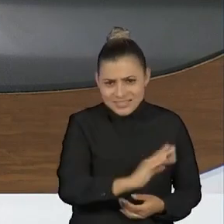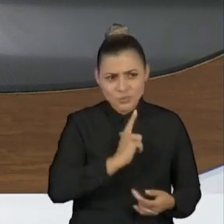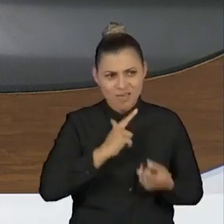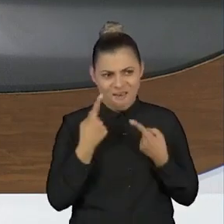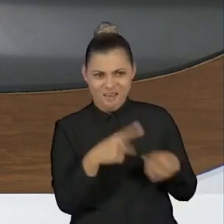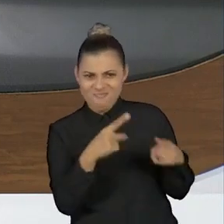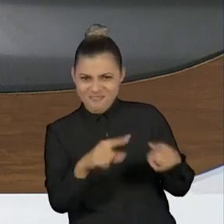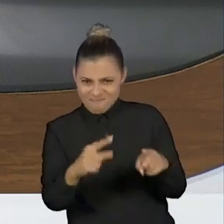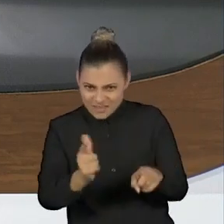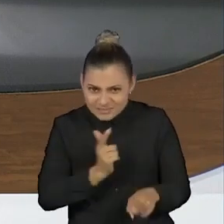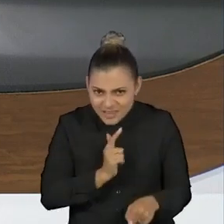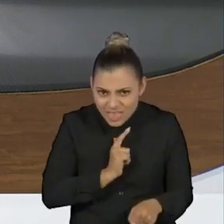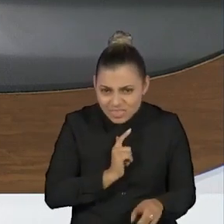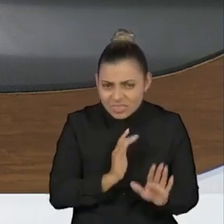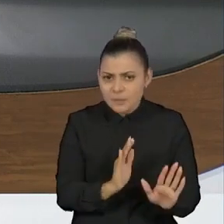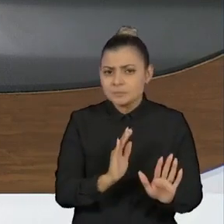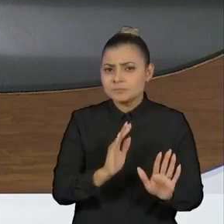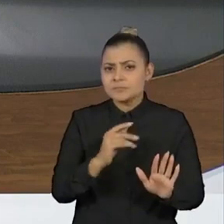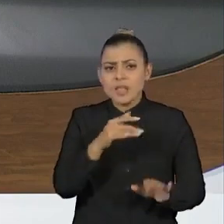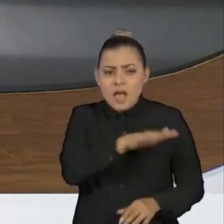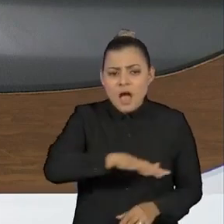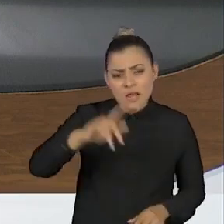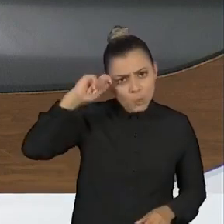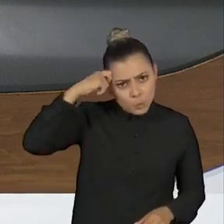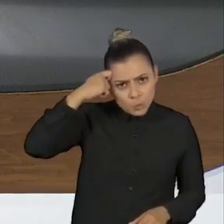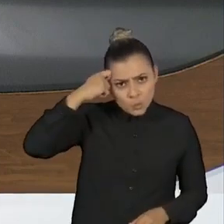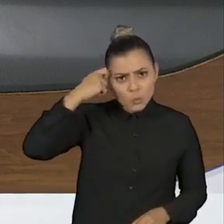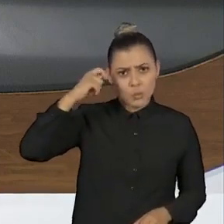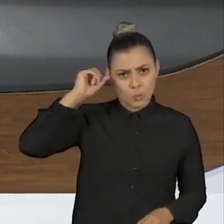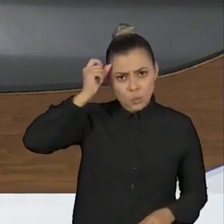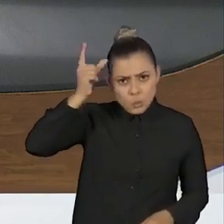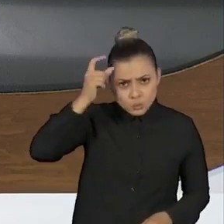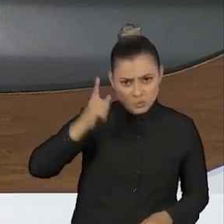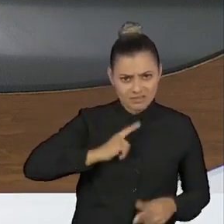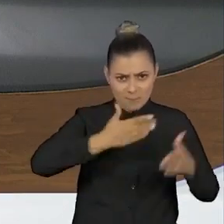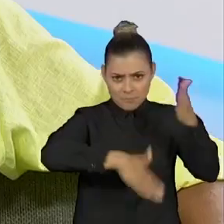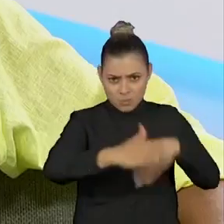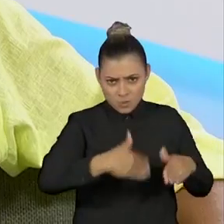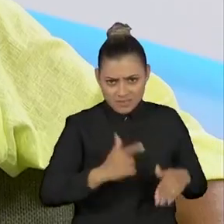E, do ponto de vista da cultura negra, a gente está vivendo um retrocesso?